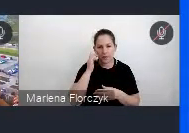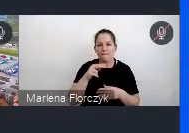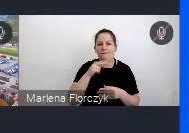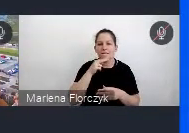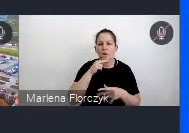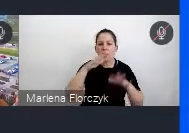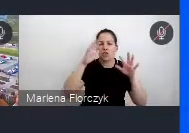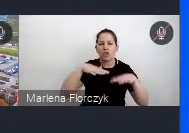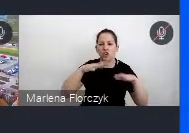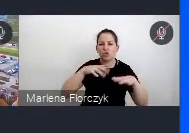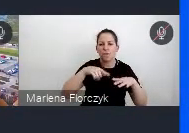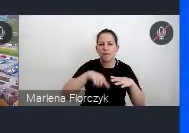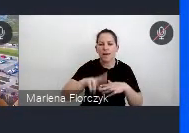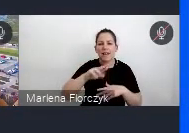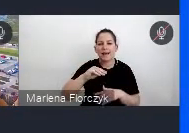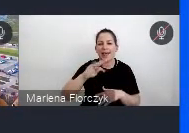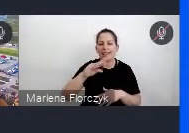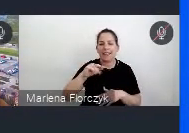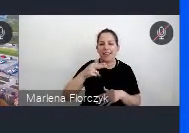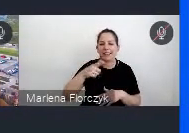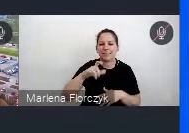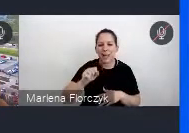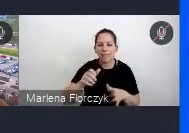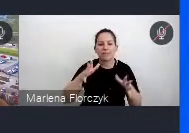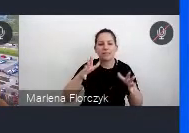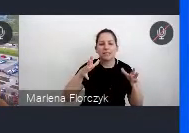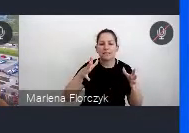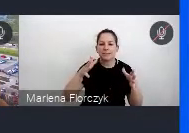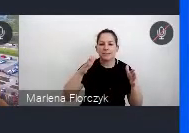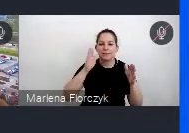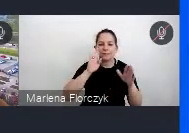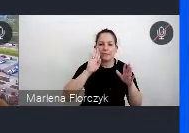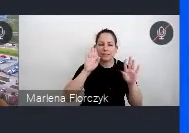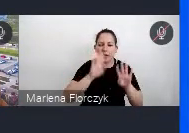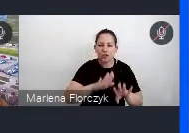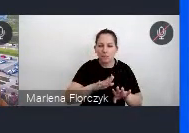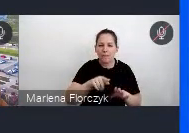poprzez retencję, poprzez zatrzymywanie wód opadowych